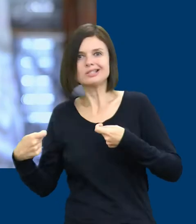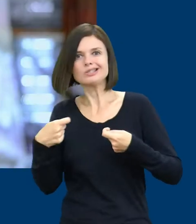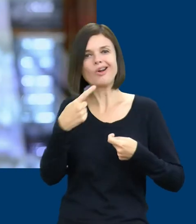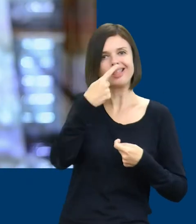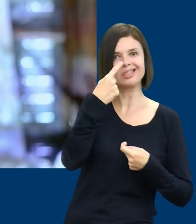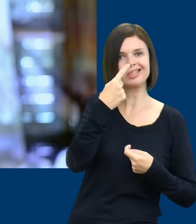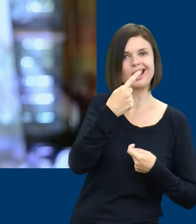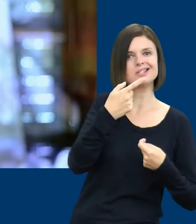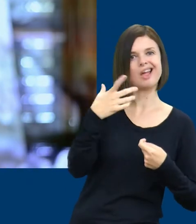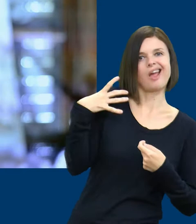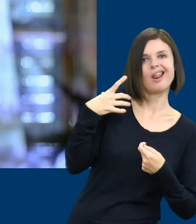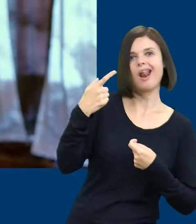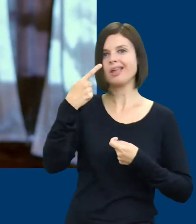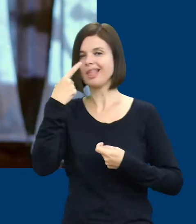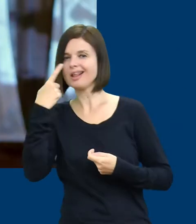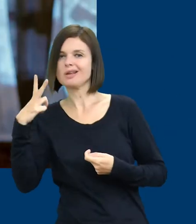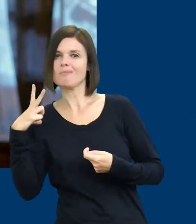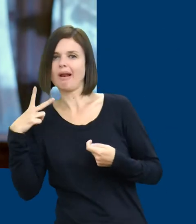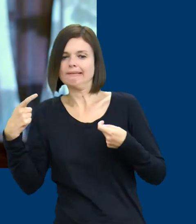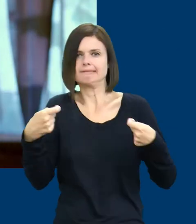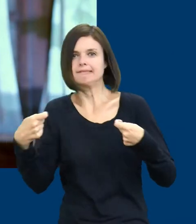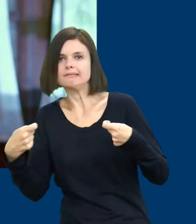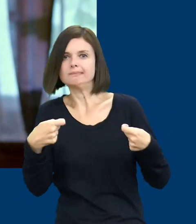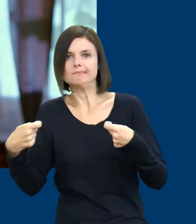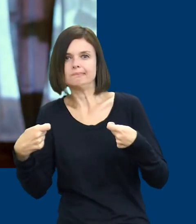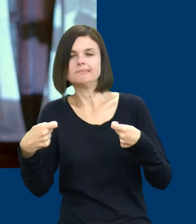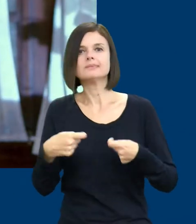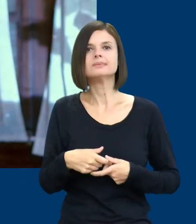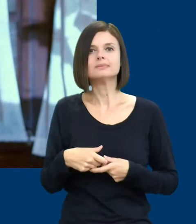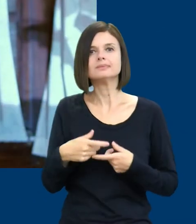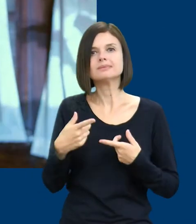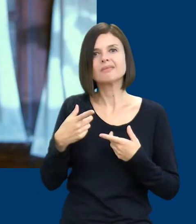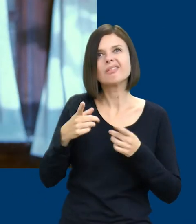entre los intereses generales y los intereses particulares de algunas universidades o de